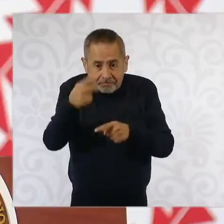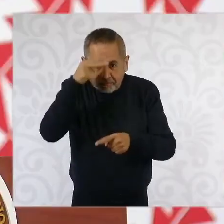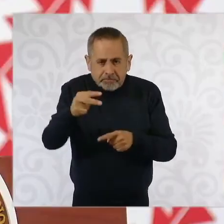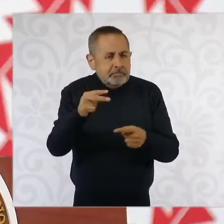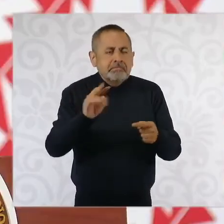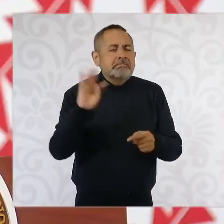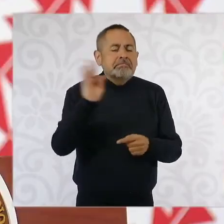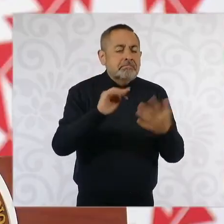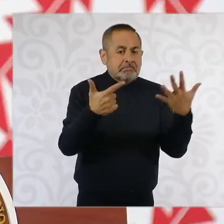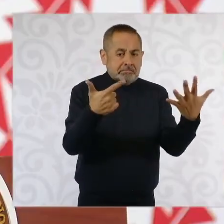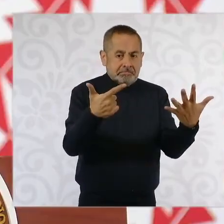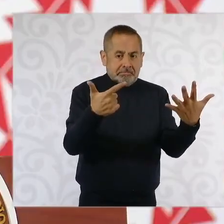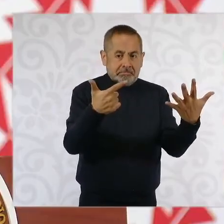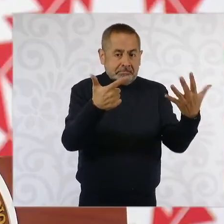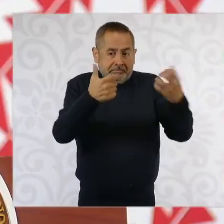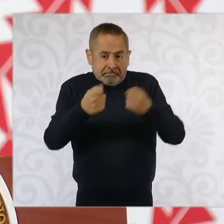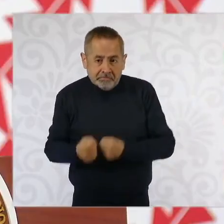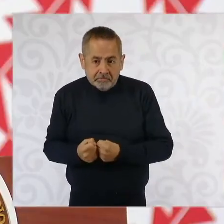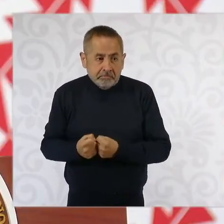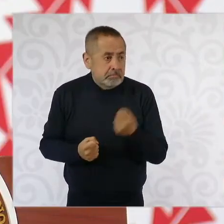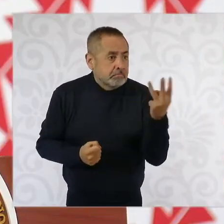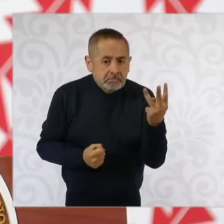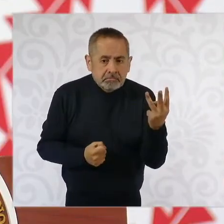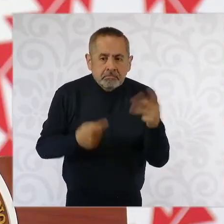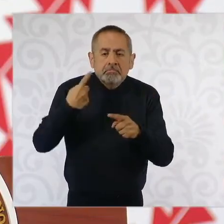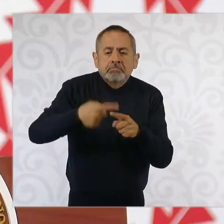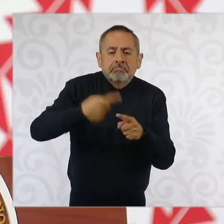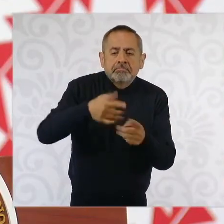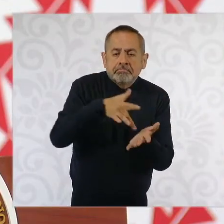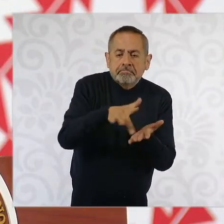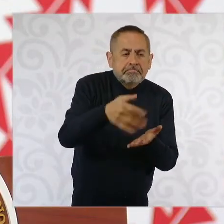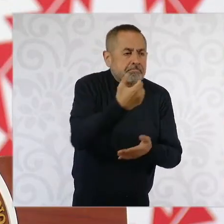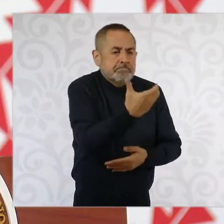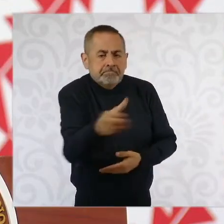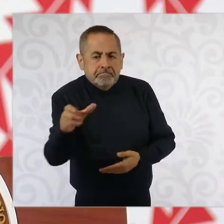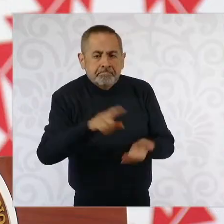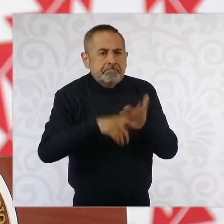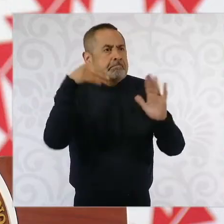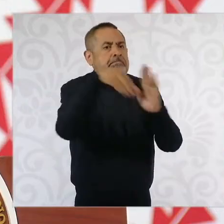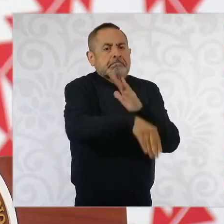trabajaran el campo pues no habría producción agrícola en Estados Unidos eso significaría